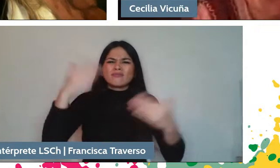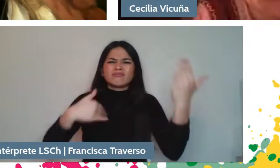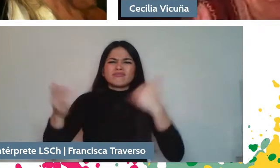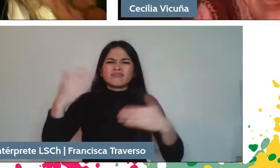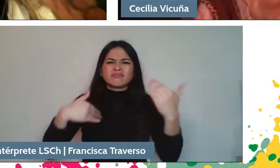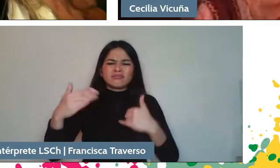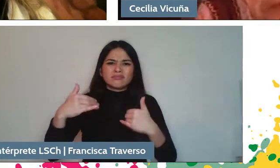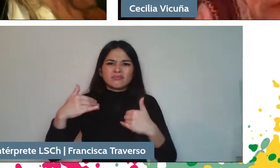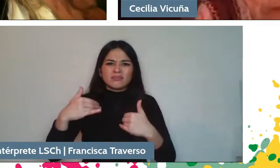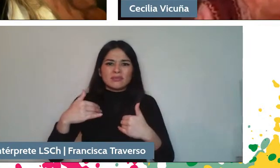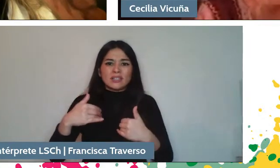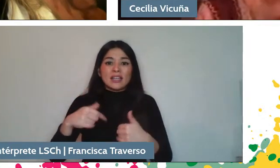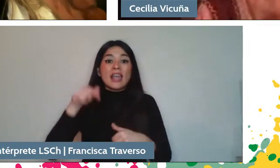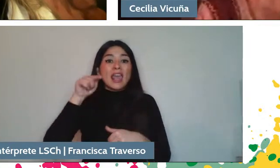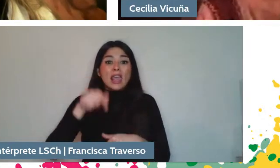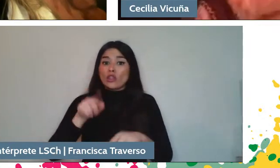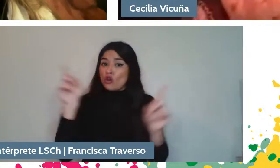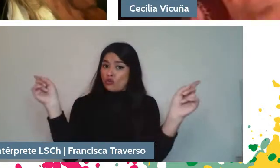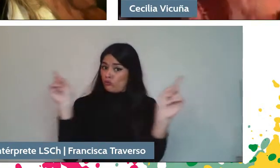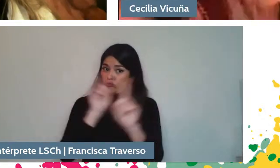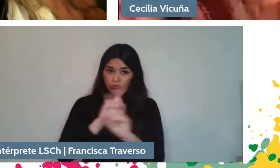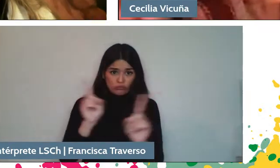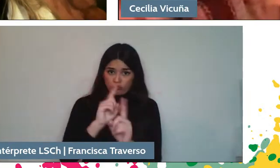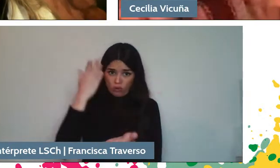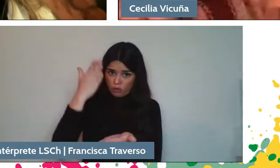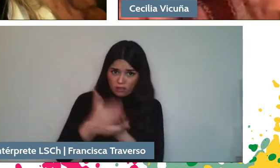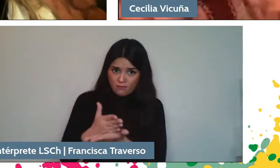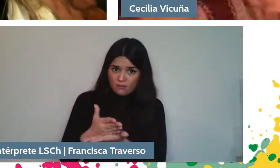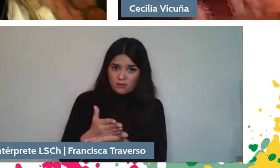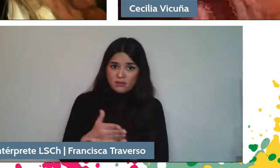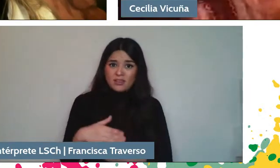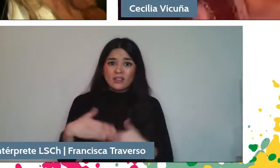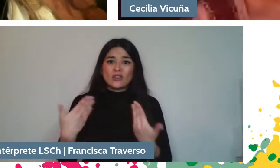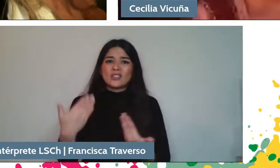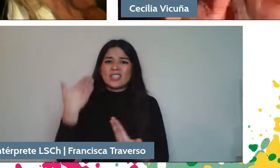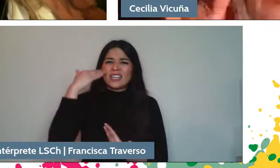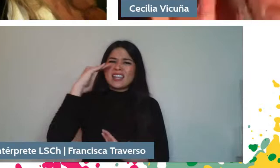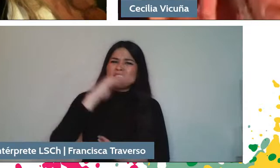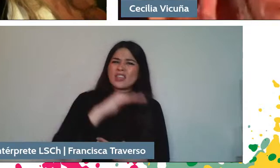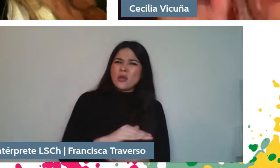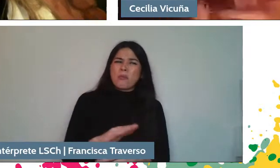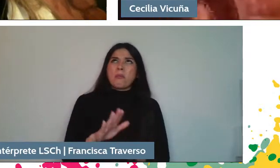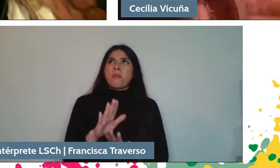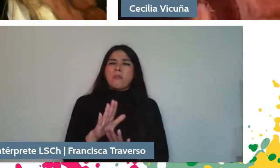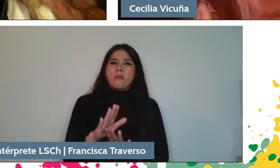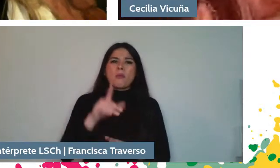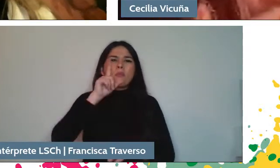O les decía: "Esto por ningún motivo". Y entonces, los niñitos se alejaban de eso. Los niñitos eran los pollitos, por supuesto.